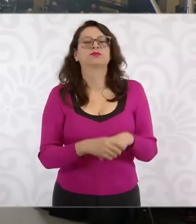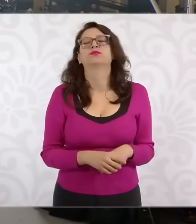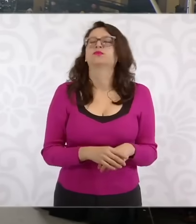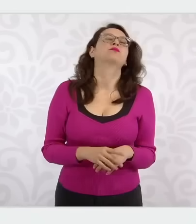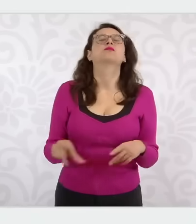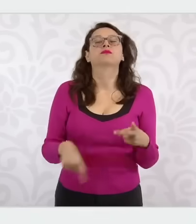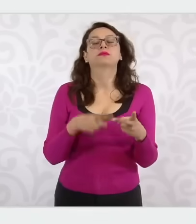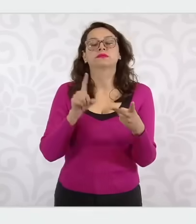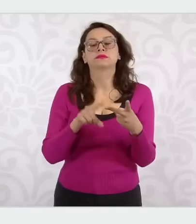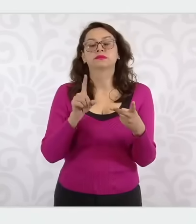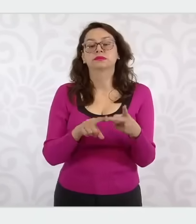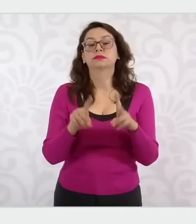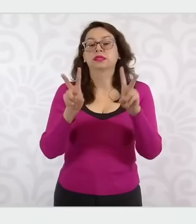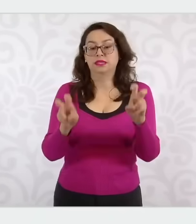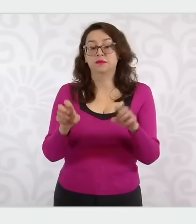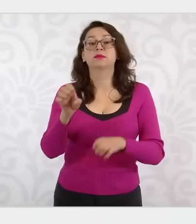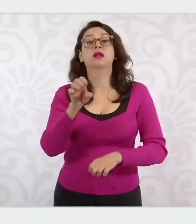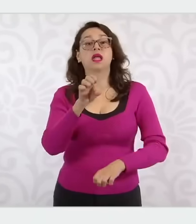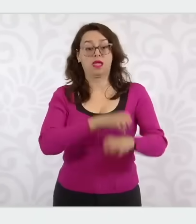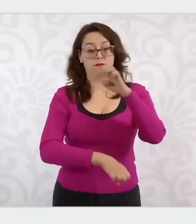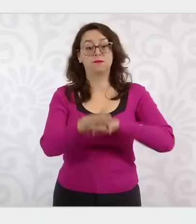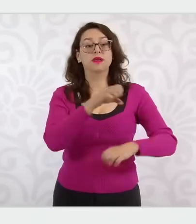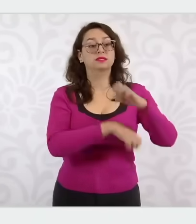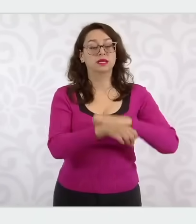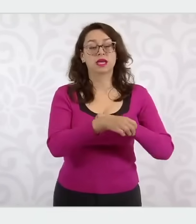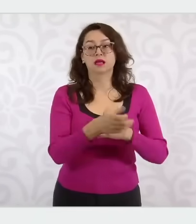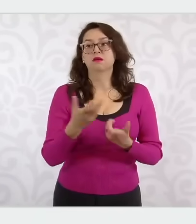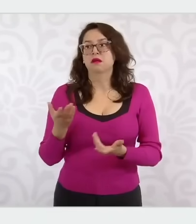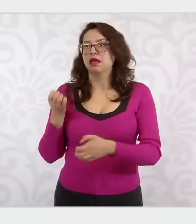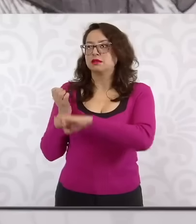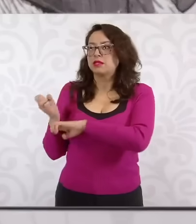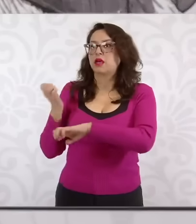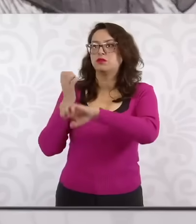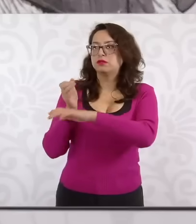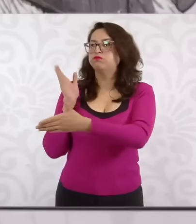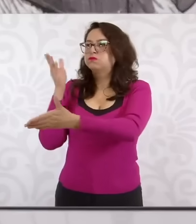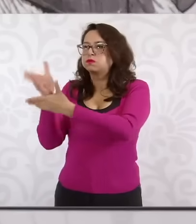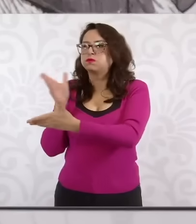hemos estado reuniéndonos en la mayoría de las entidades a donde vamos con algunos empresarios,